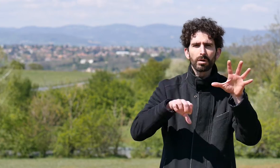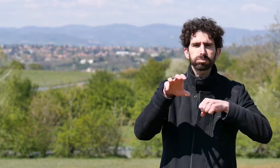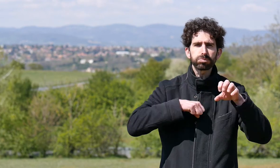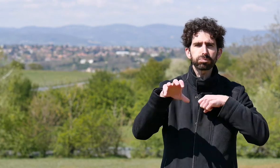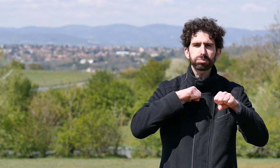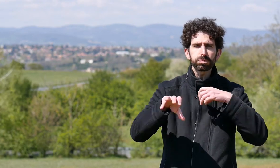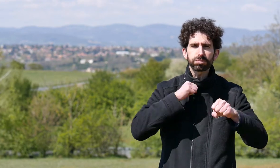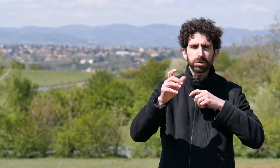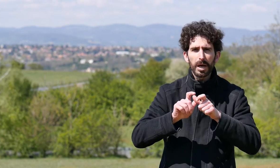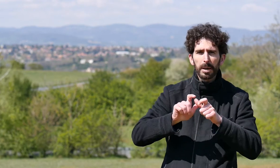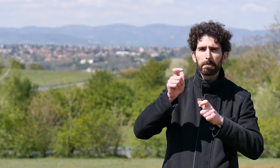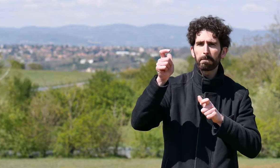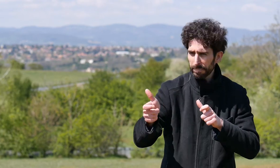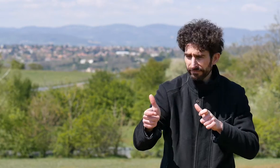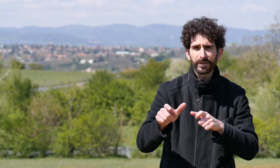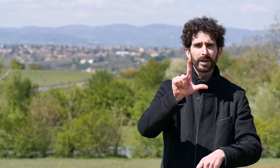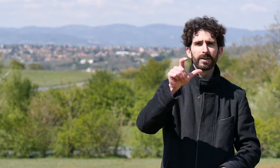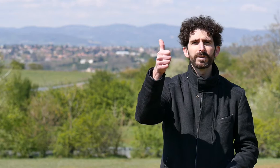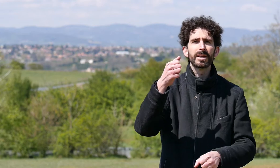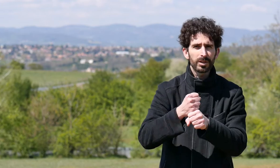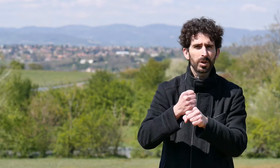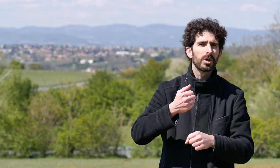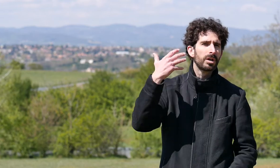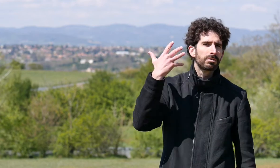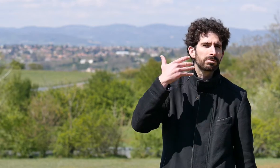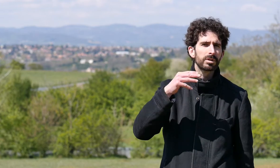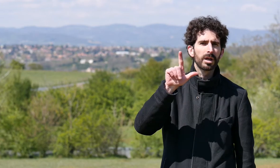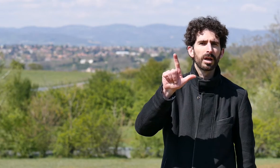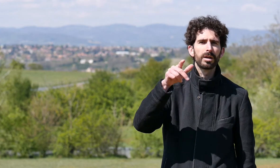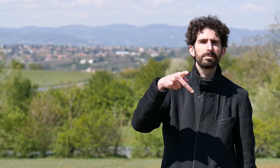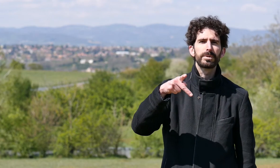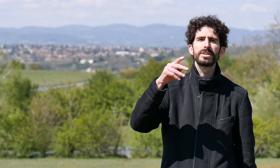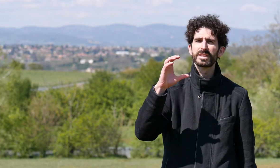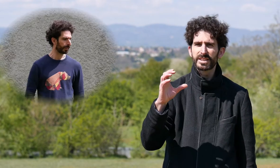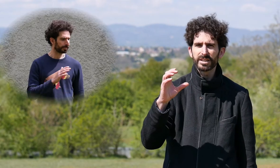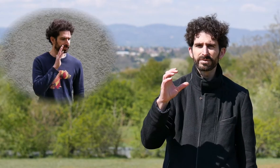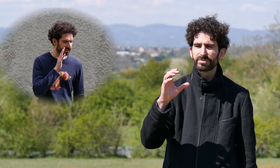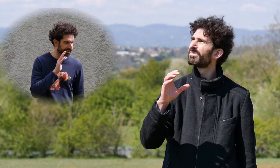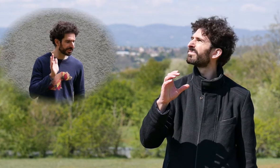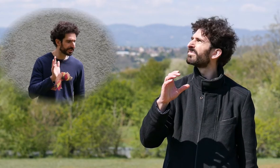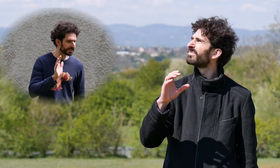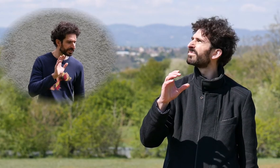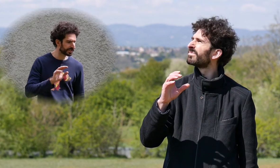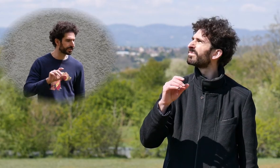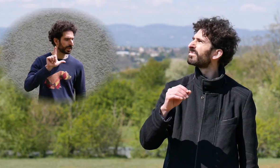en prenant tout comme une éponge. Puis, à 21 ans, la LPC. * Pssst, *